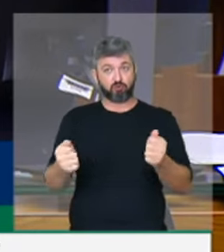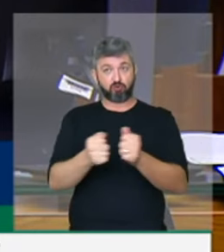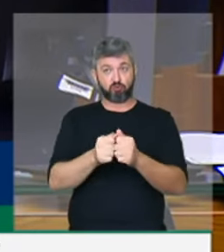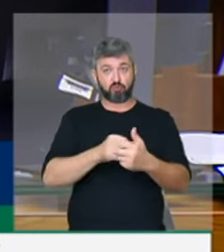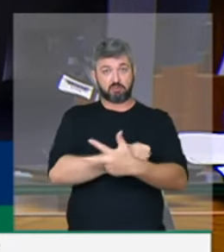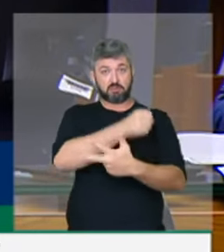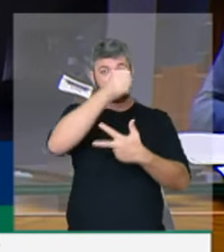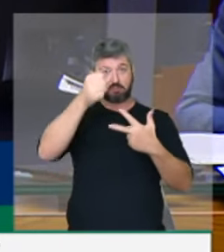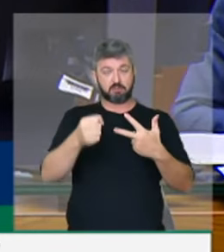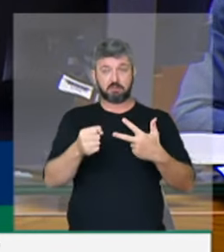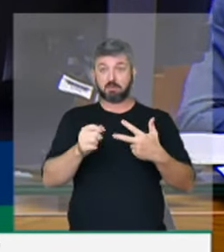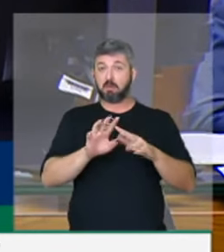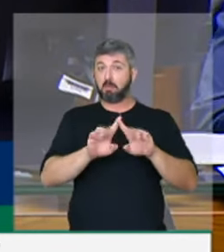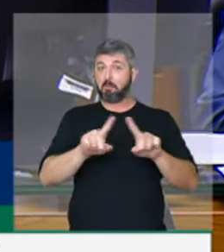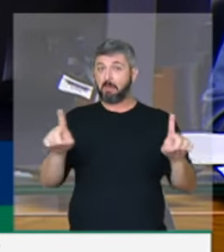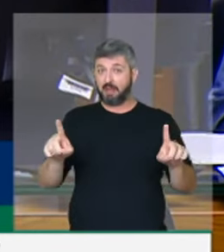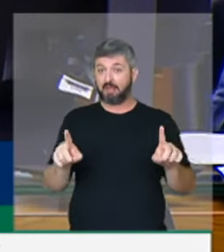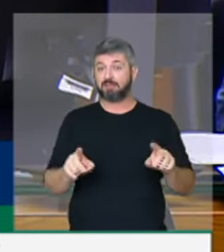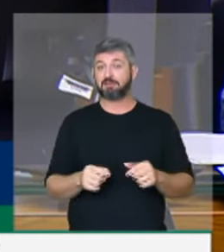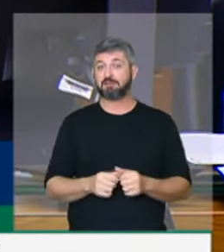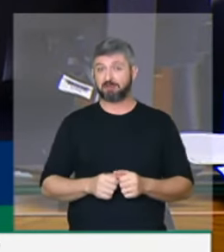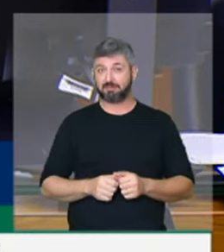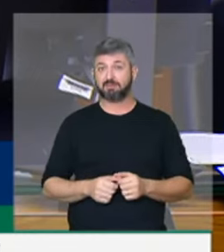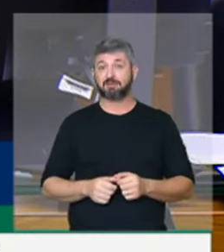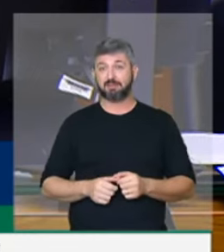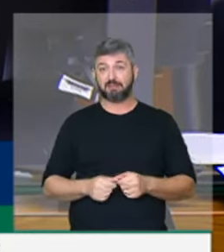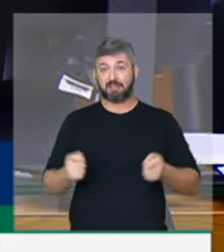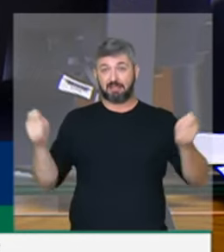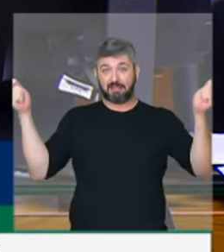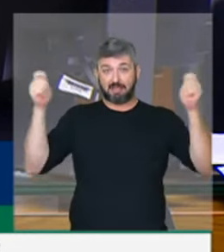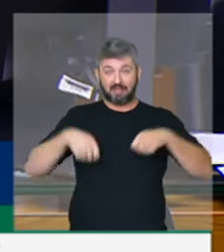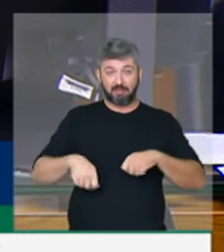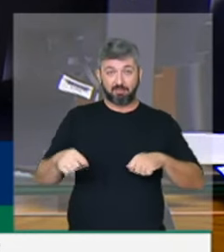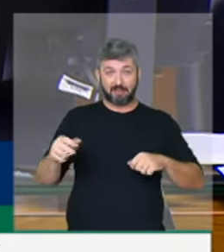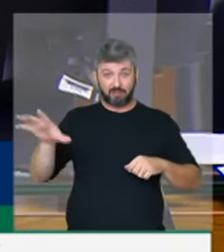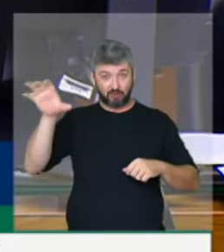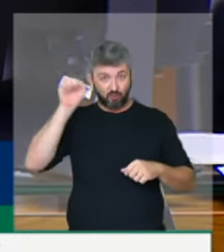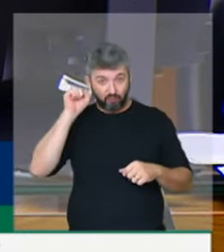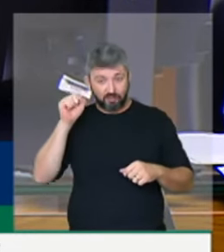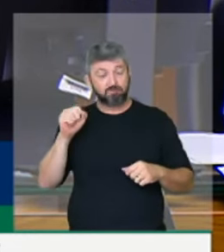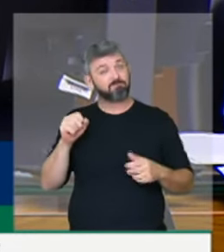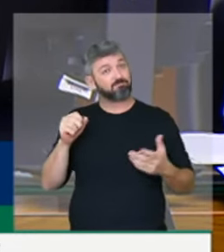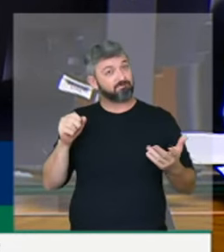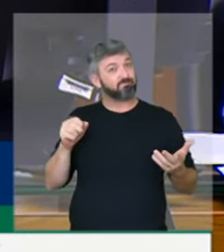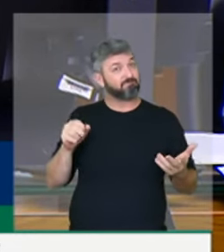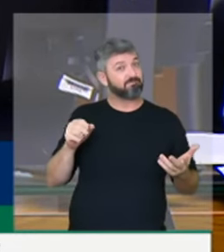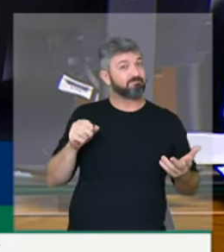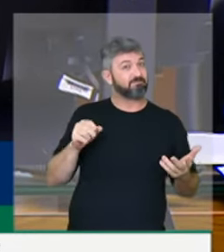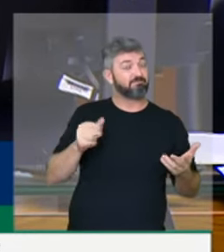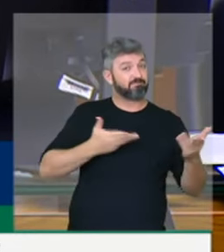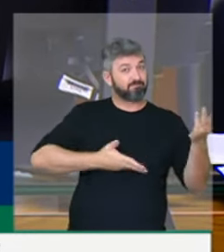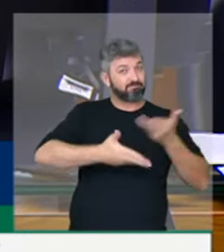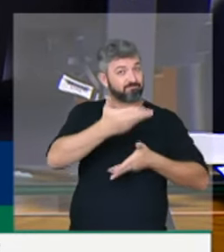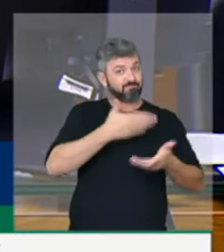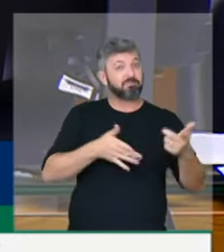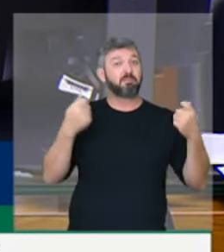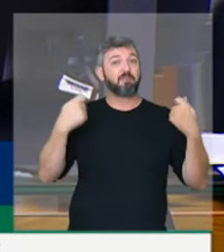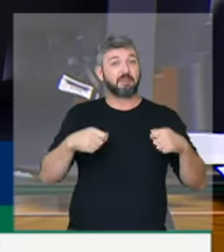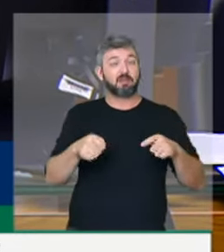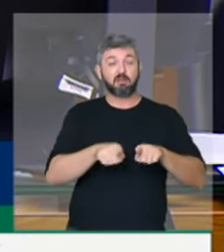PRECISO QUE ESSA CAPACIDADE DE OUVIR TENHA COMO CONTRAPARTIDA.... A FLEXIBILIDADE DE CEDER... SEM ESSE EXERCÍCIO A SER